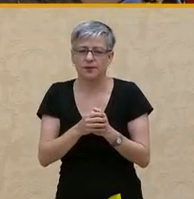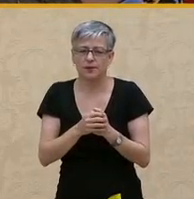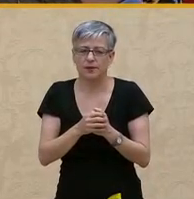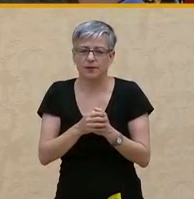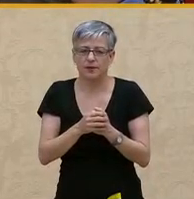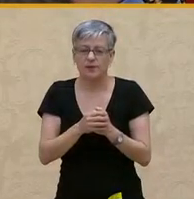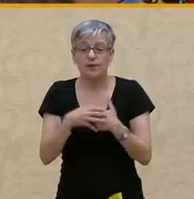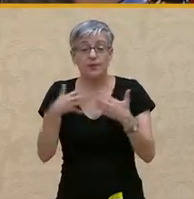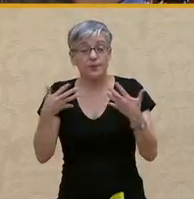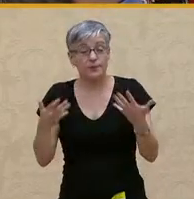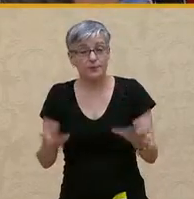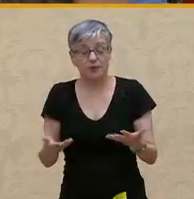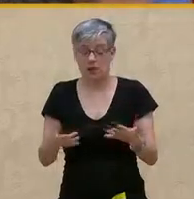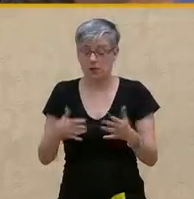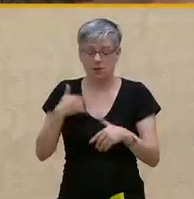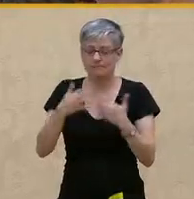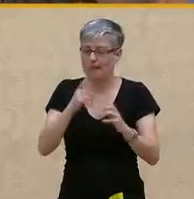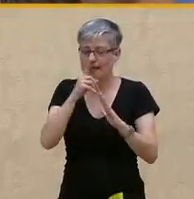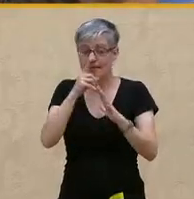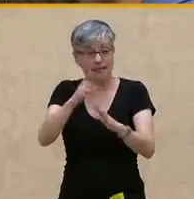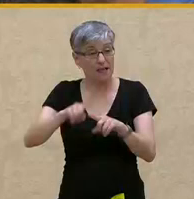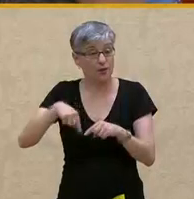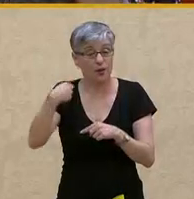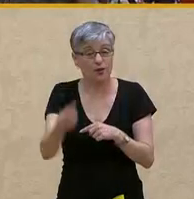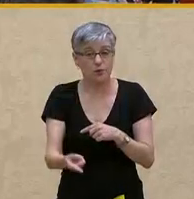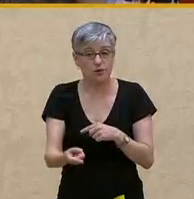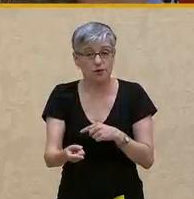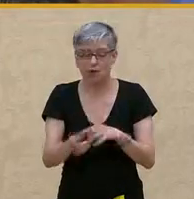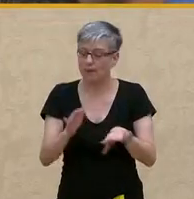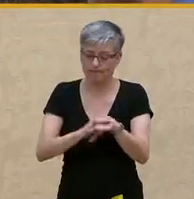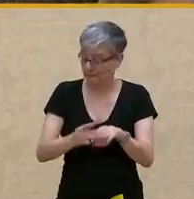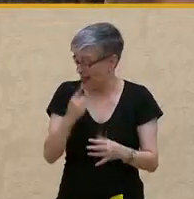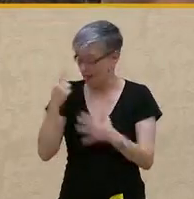y pasados seis años, hace seis años ya me quedé ciega.